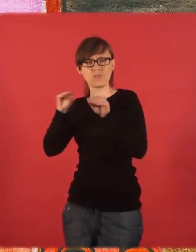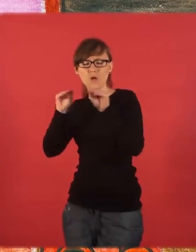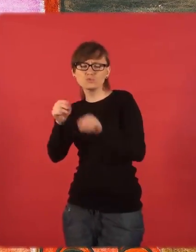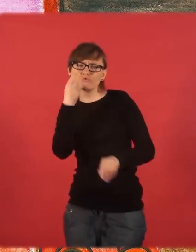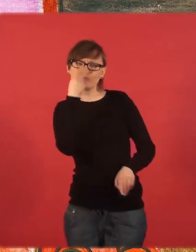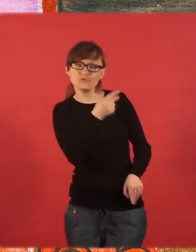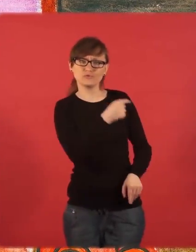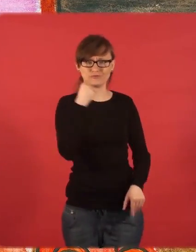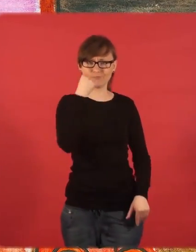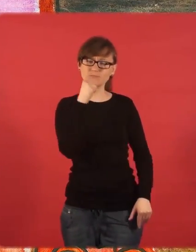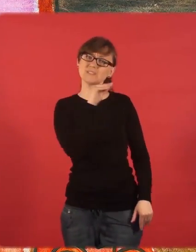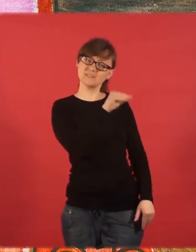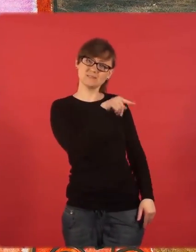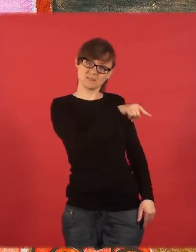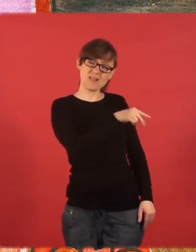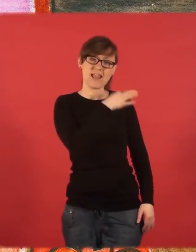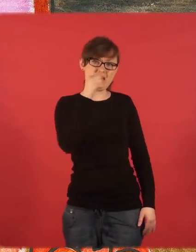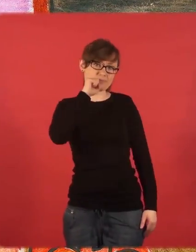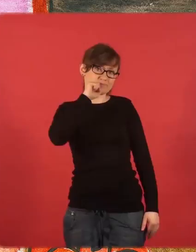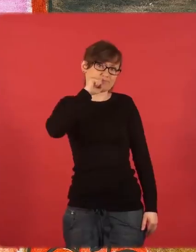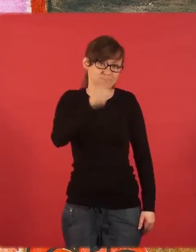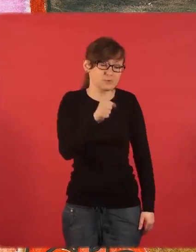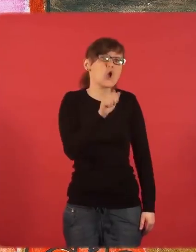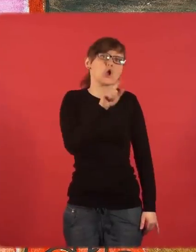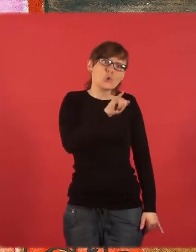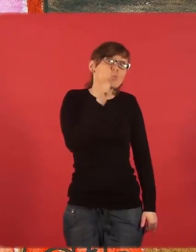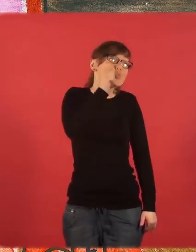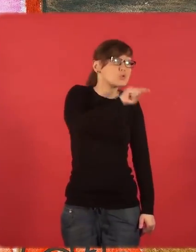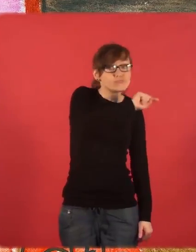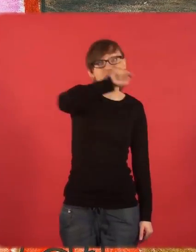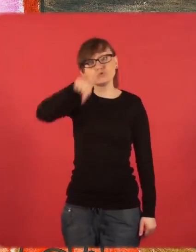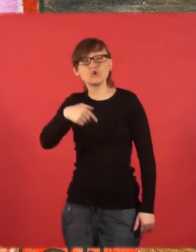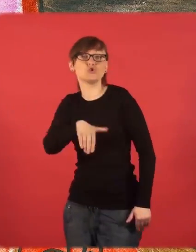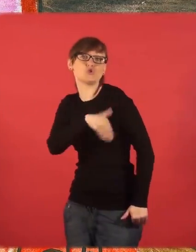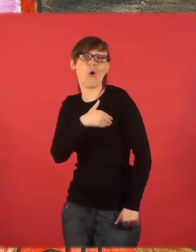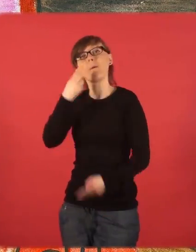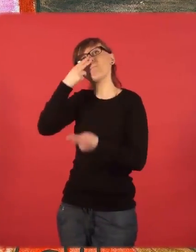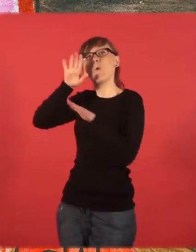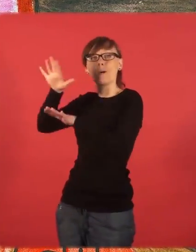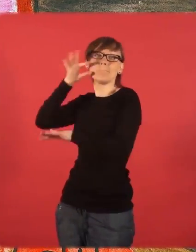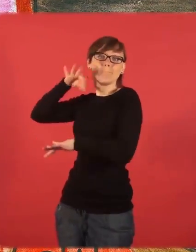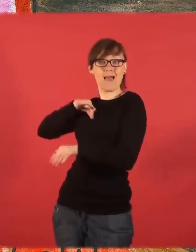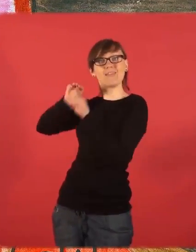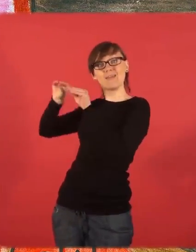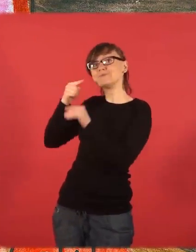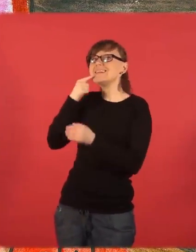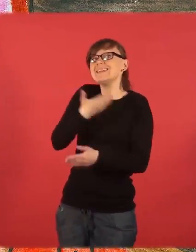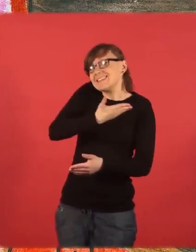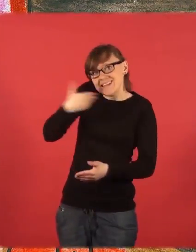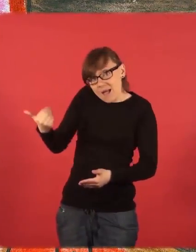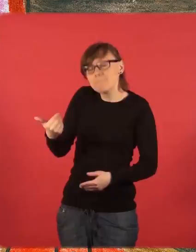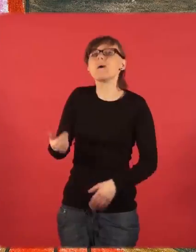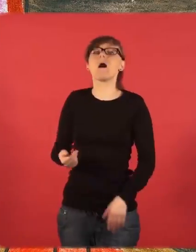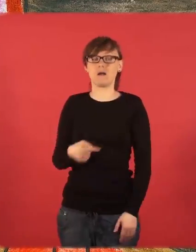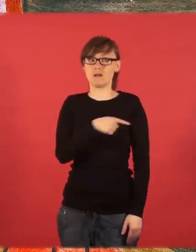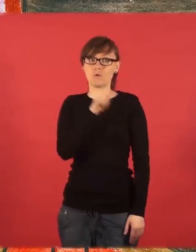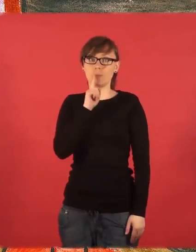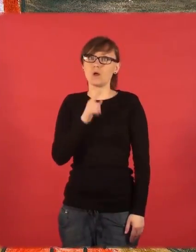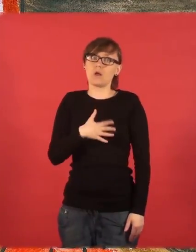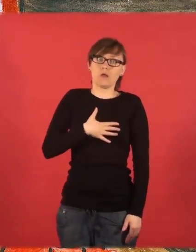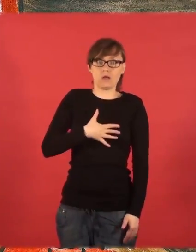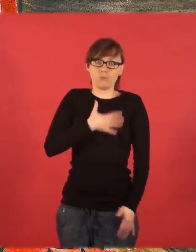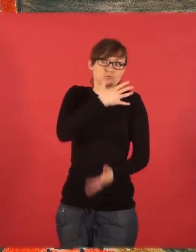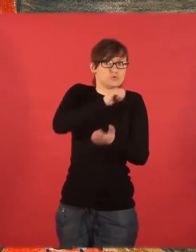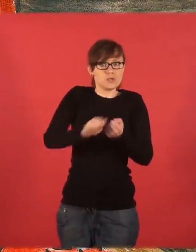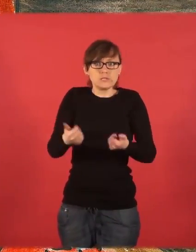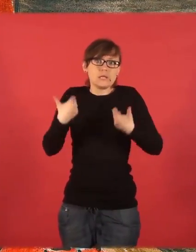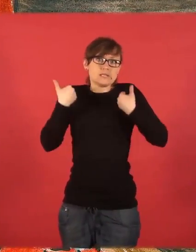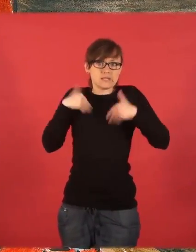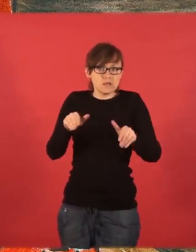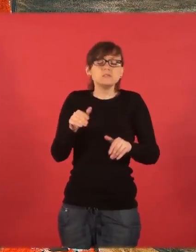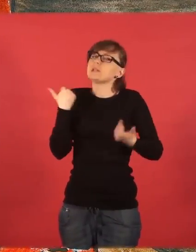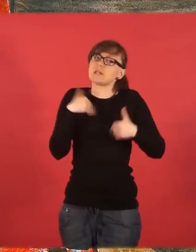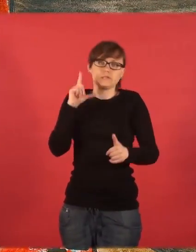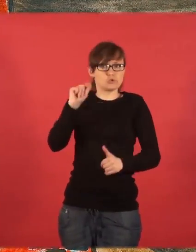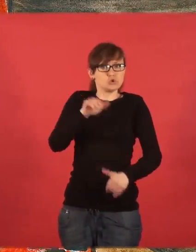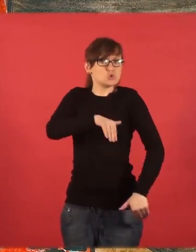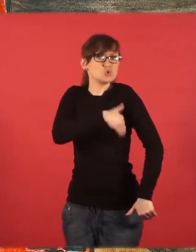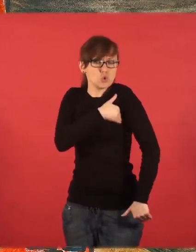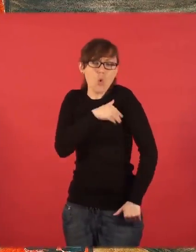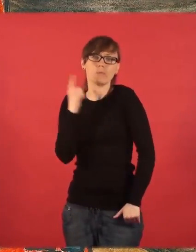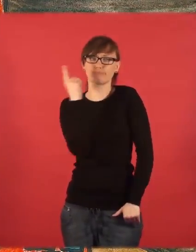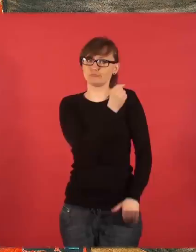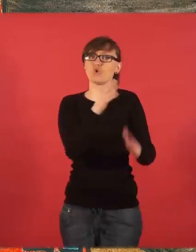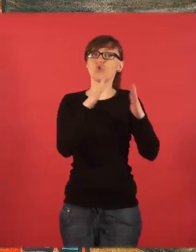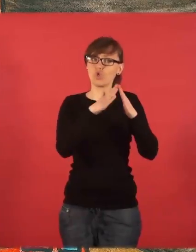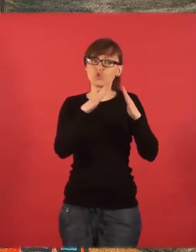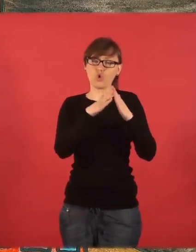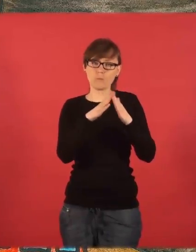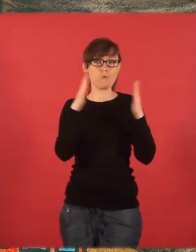Nauczycielka poprosiła Ollego żeby wyrwał ząb i następnego dnia pokazał jej puste miejsce. Olle tak się wystraszył że postanowił nie pójść do szkoły.